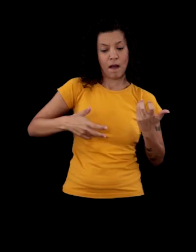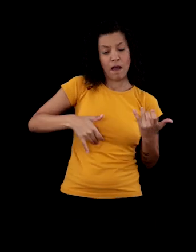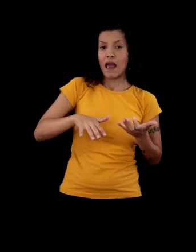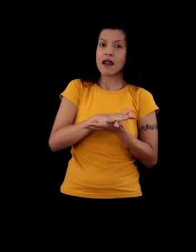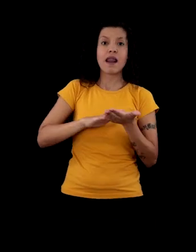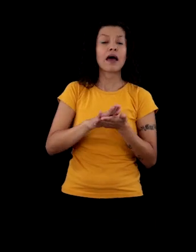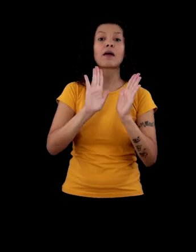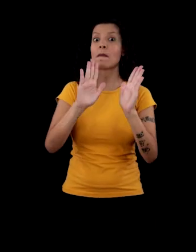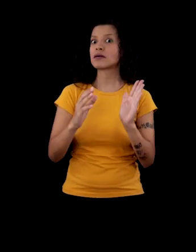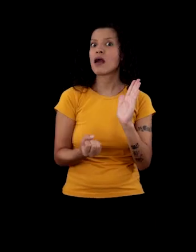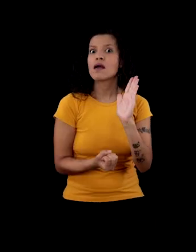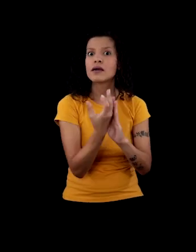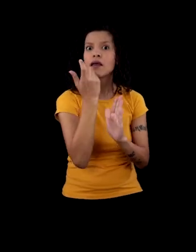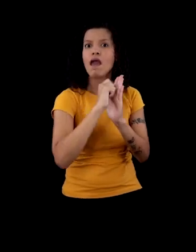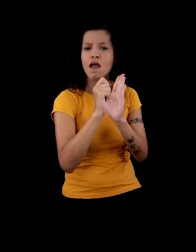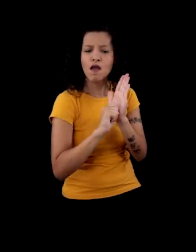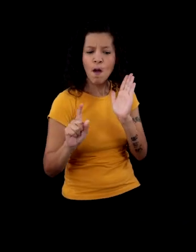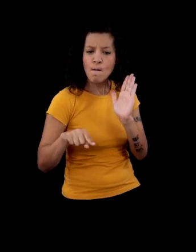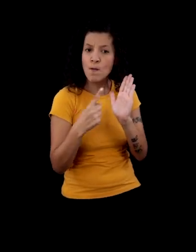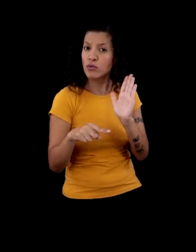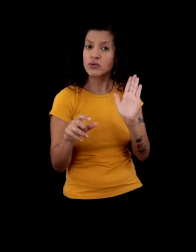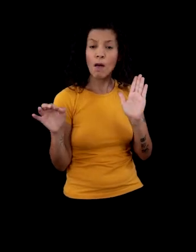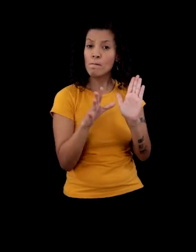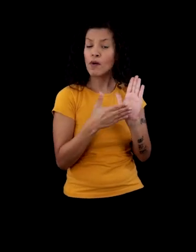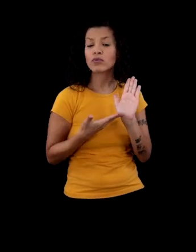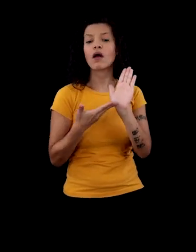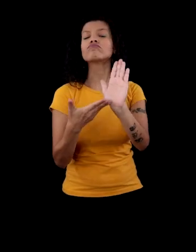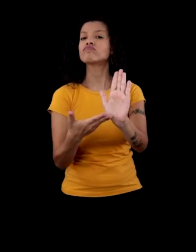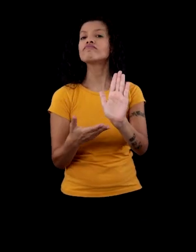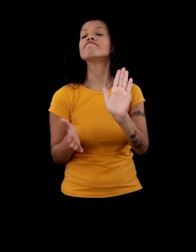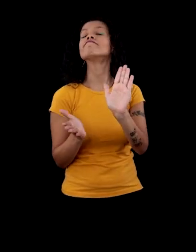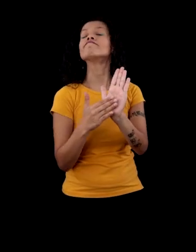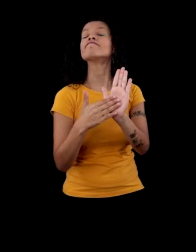porque eu não toco nada, mas chego com a música pronta, quero aquilo.